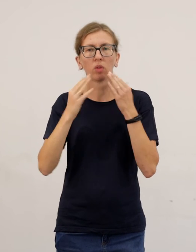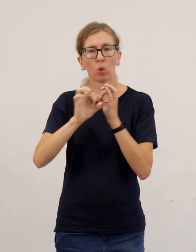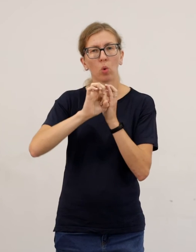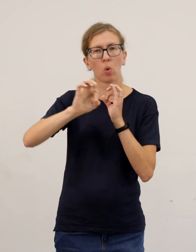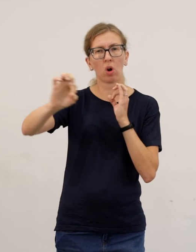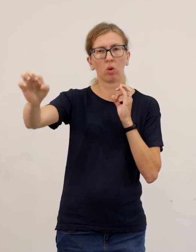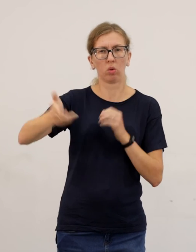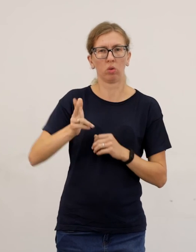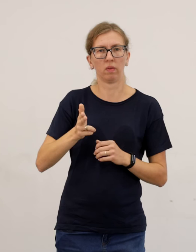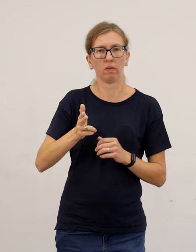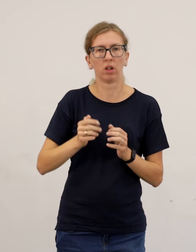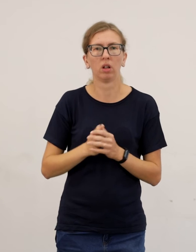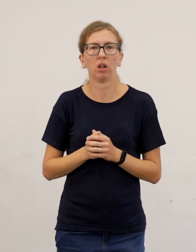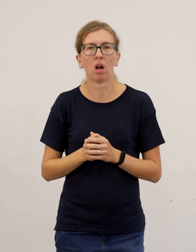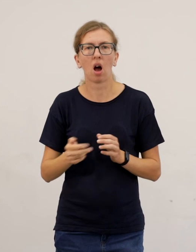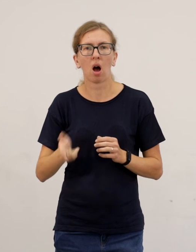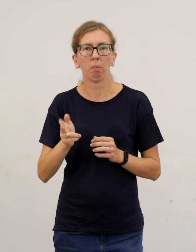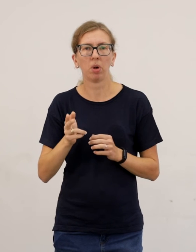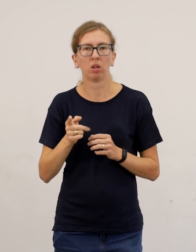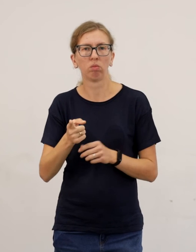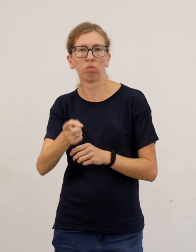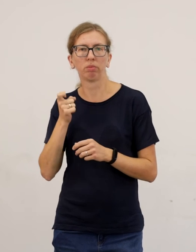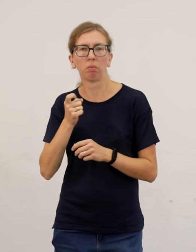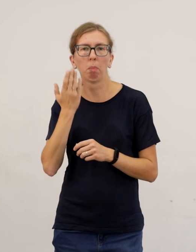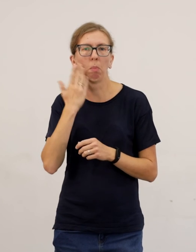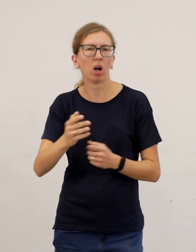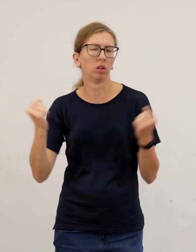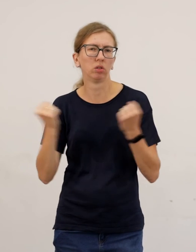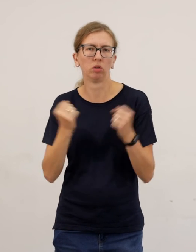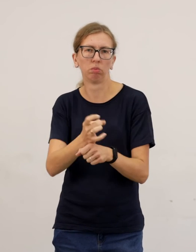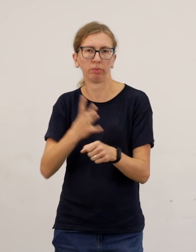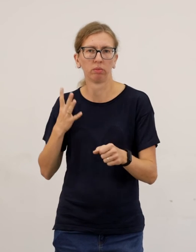Karabiny były używane w wojnie obronnej 1939 r., przez żołnierzy